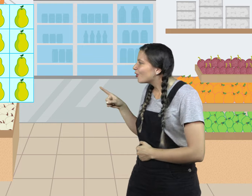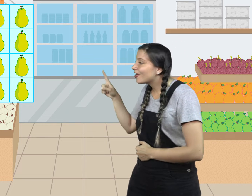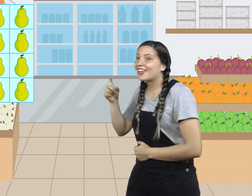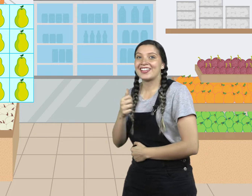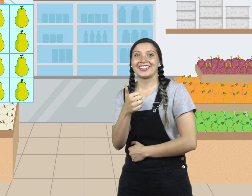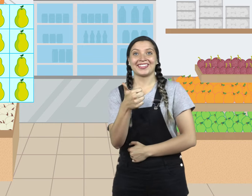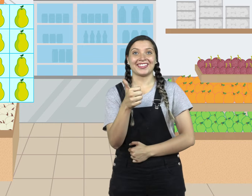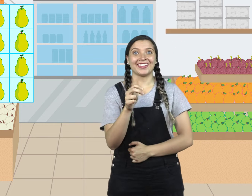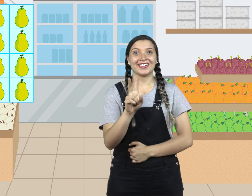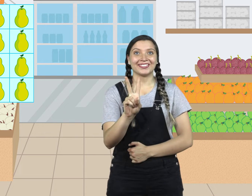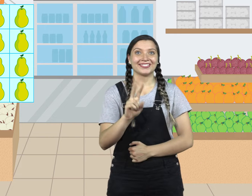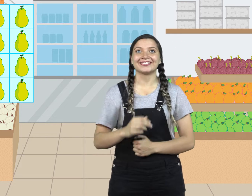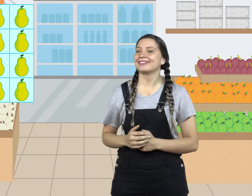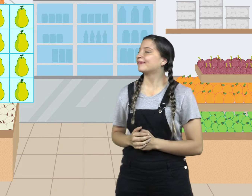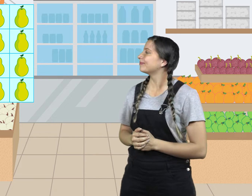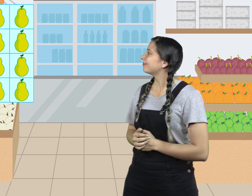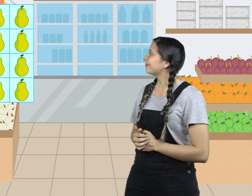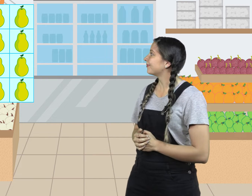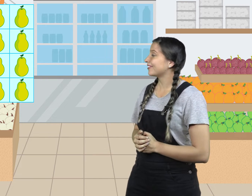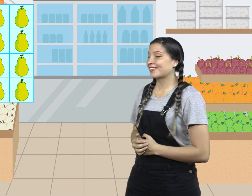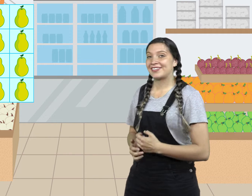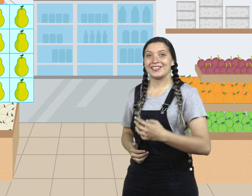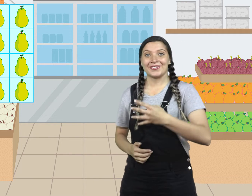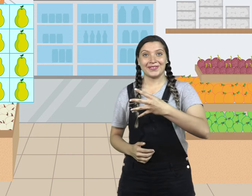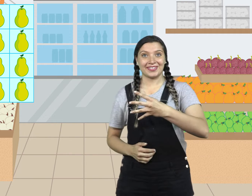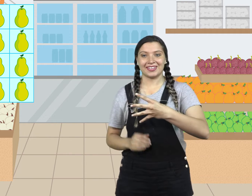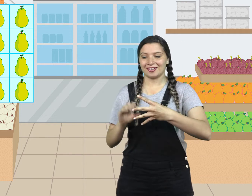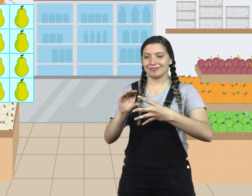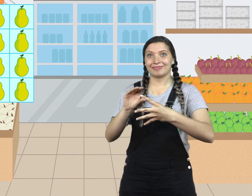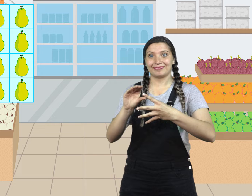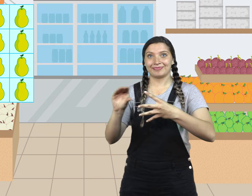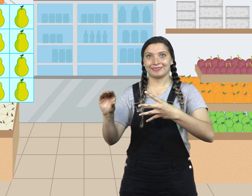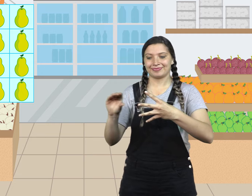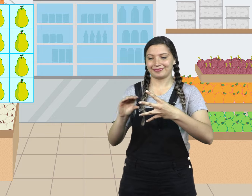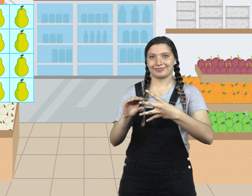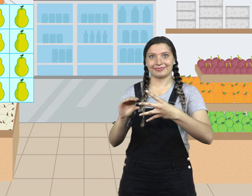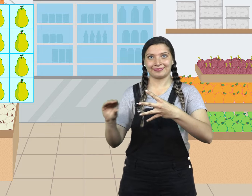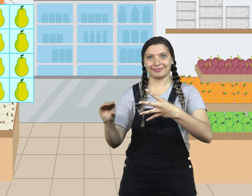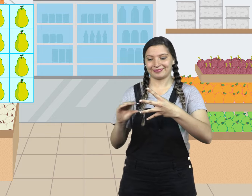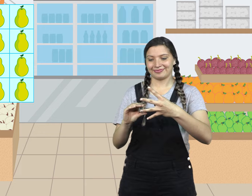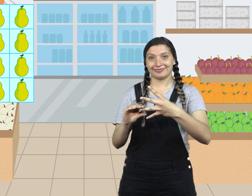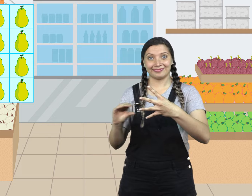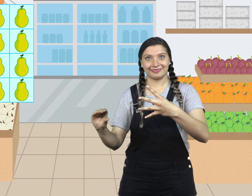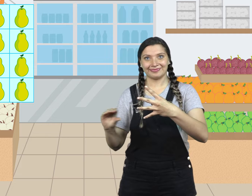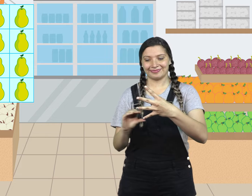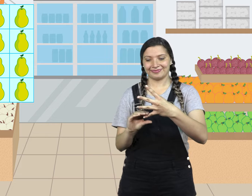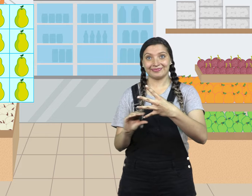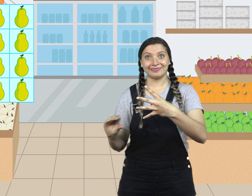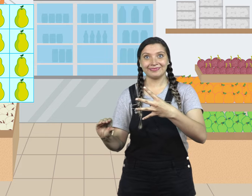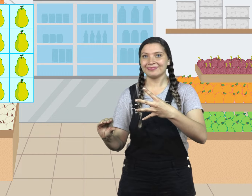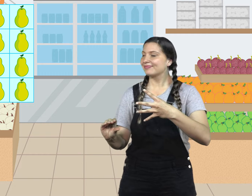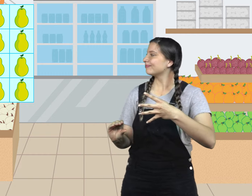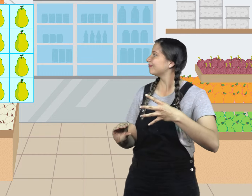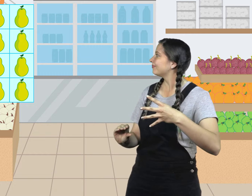Tenemos una canasta con doce peras, se compone de cuatro filas